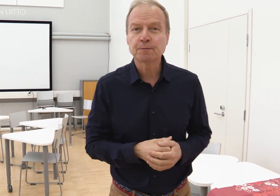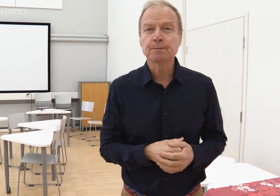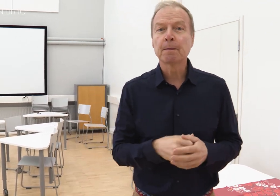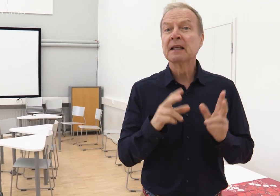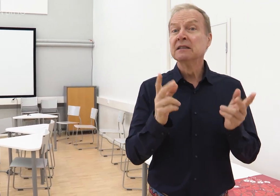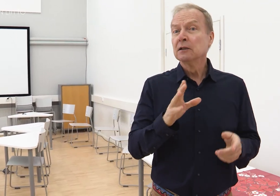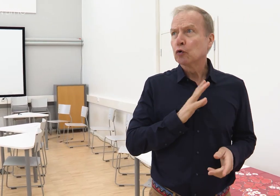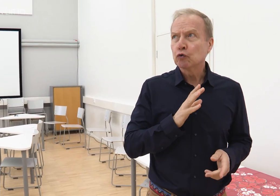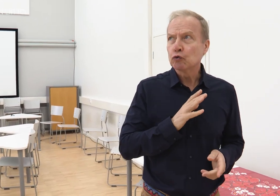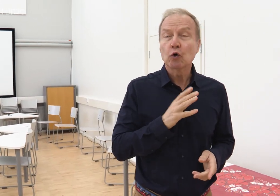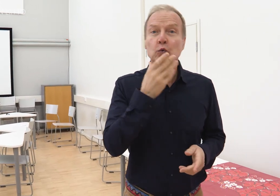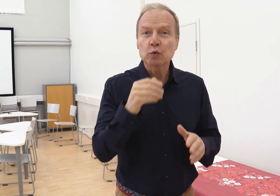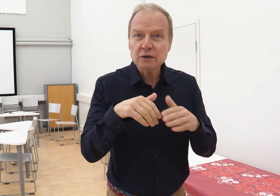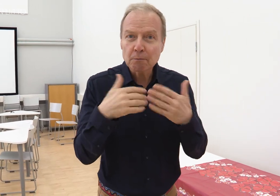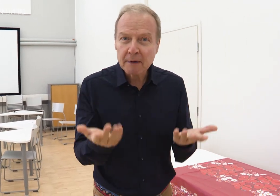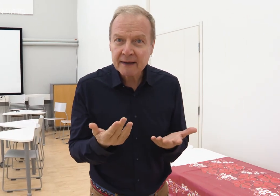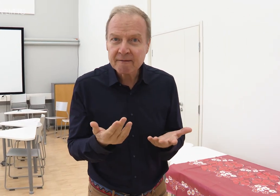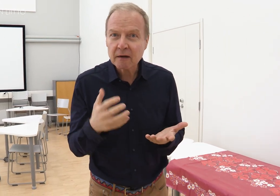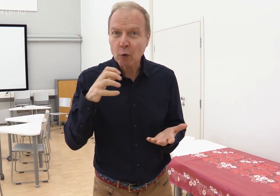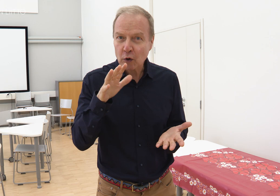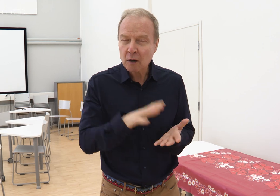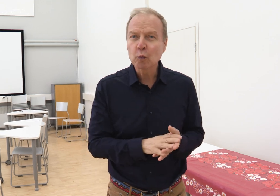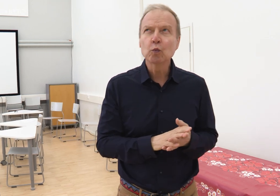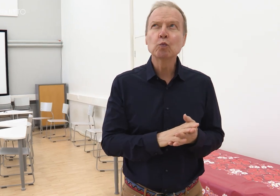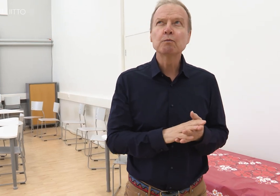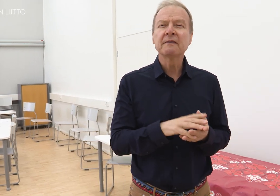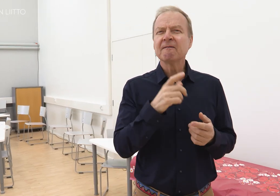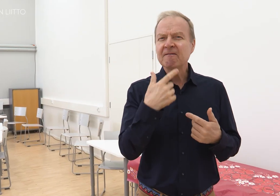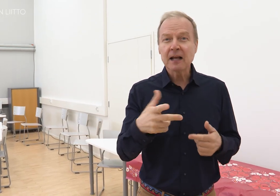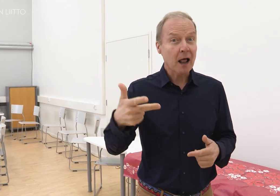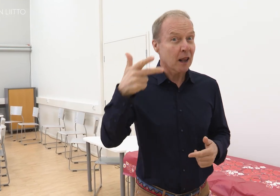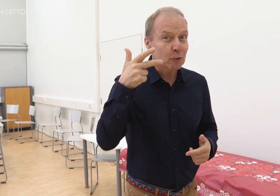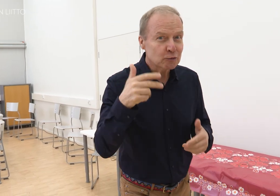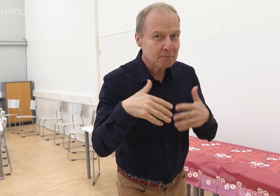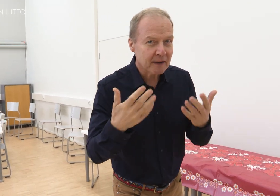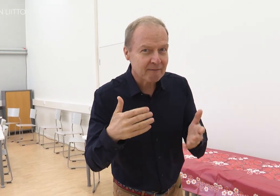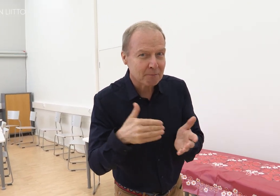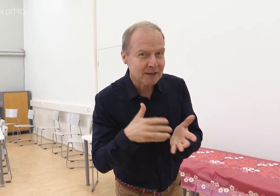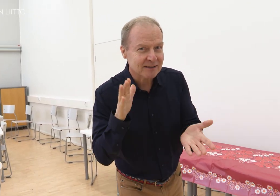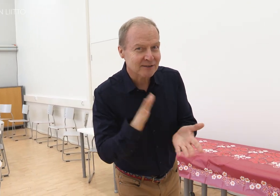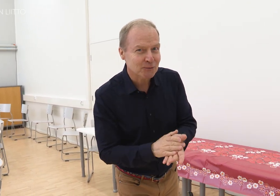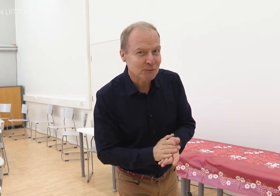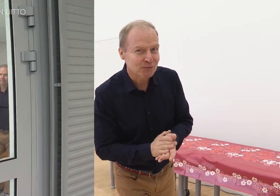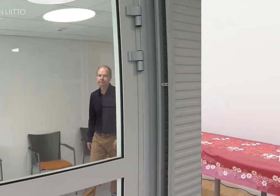Sitten on Nuorisopäivät lokakuussa ja Lyx-päivät marraskuussa.